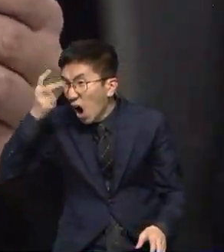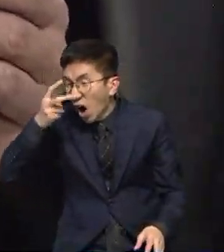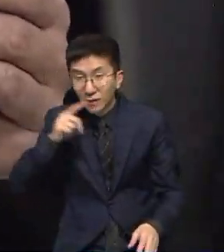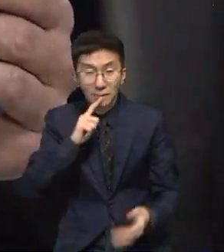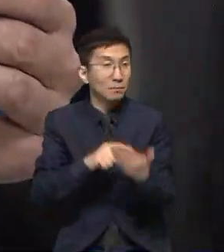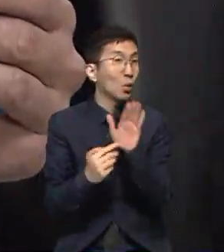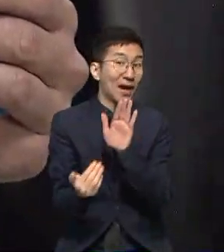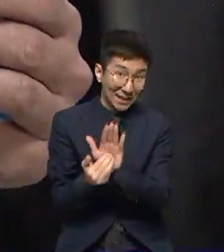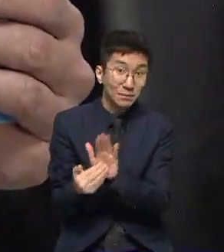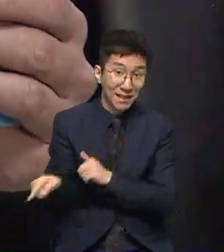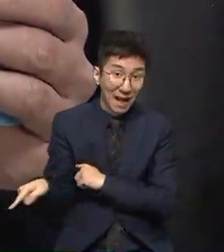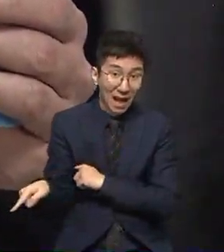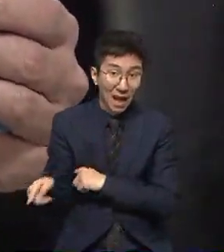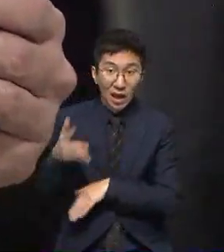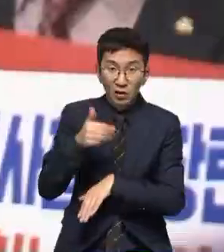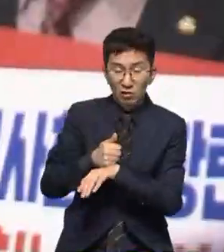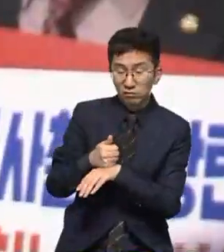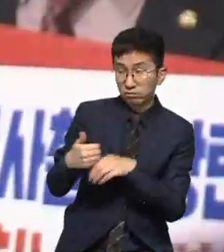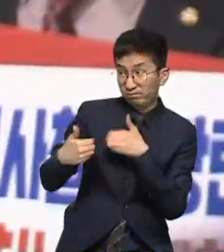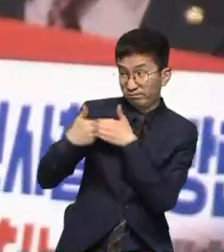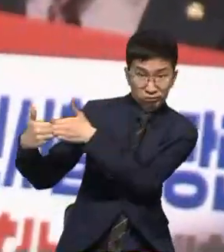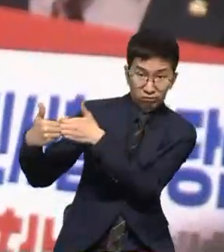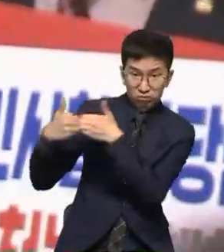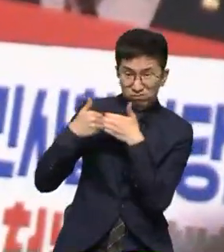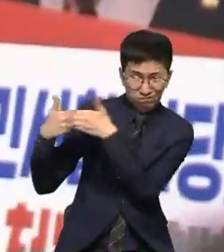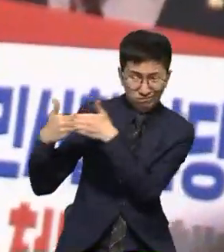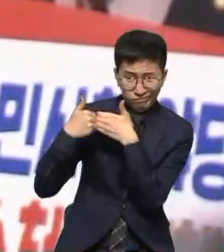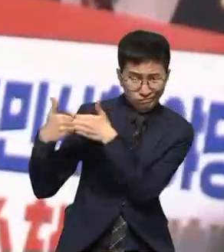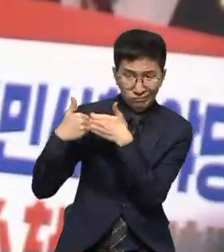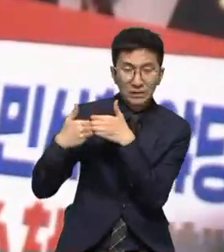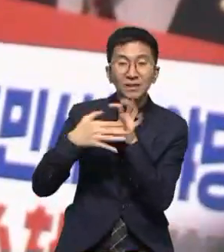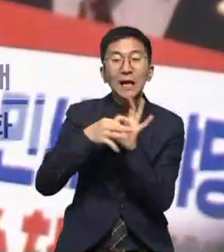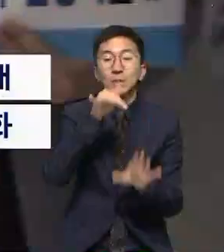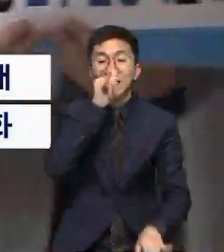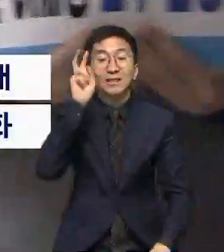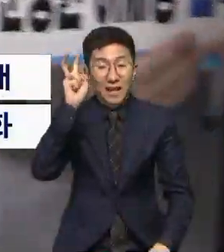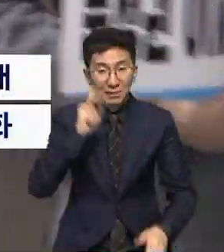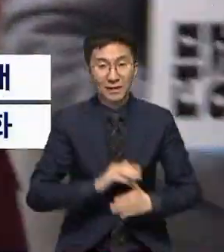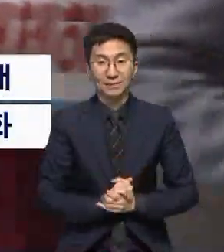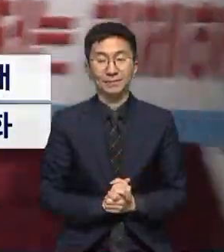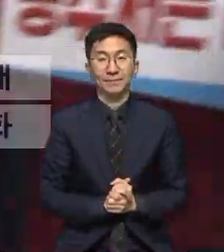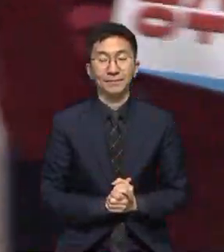받아치겠다는 여당과의 대치는 더욱 가파라질 전망입니다. SBS 강민우입니다.